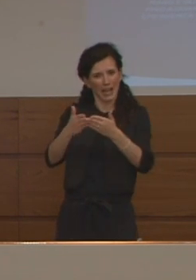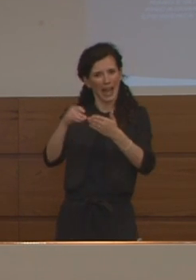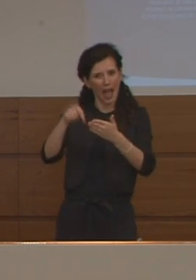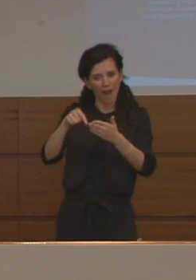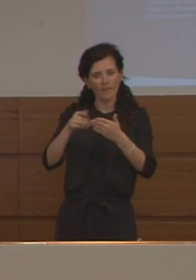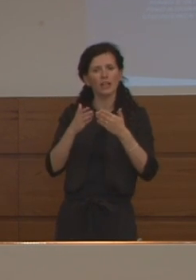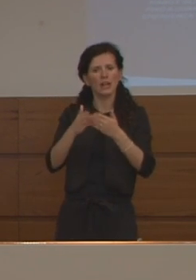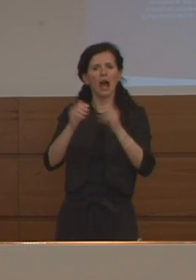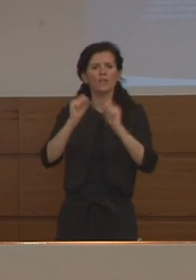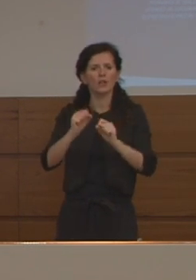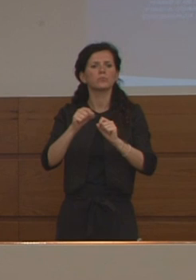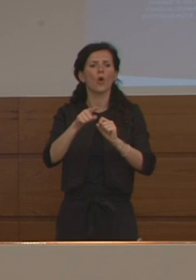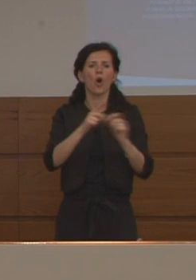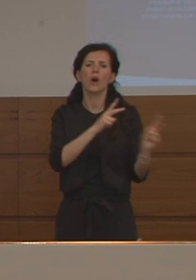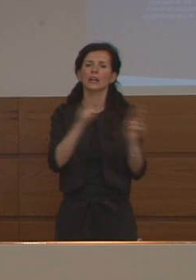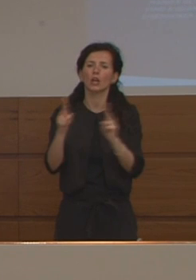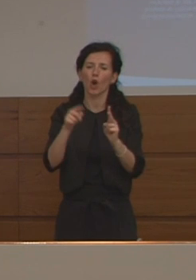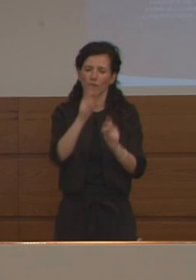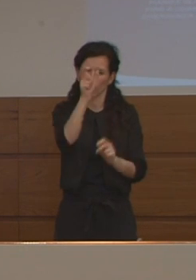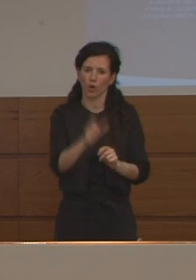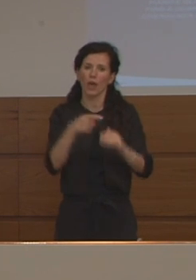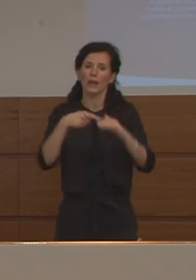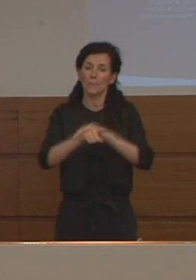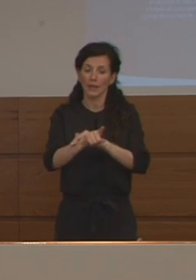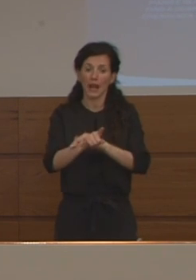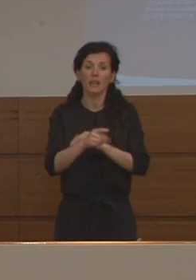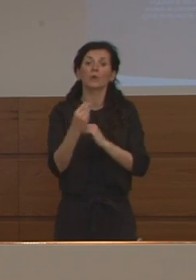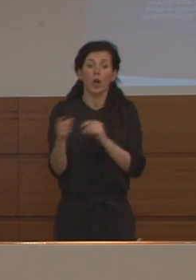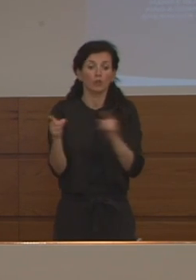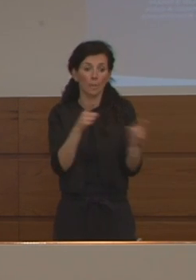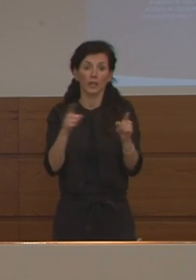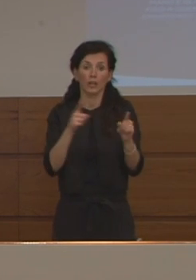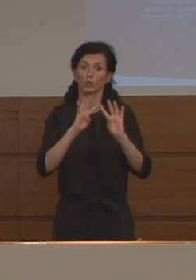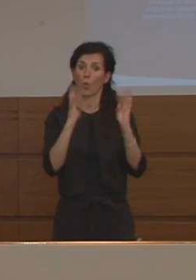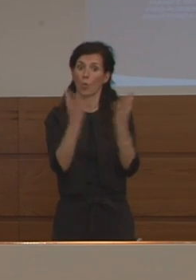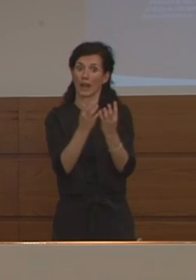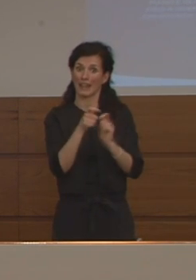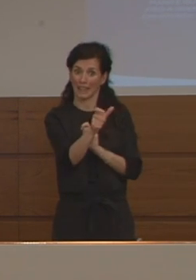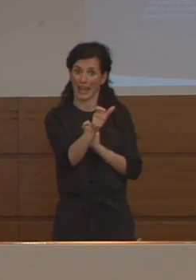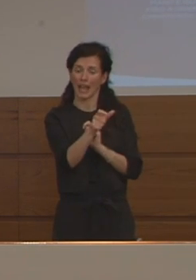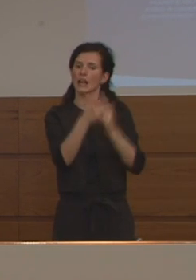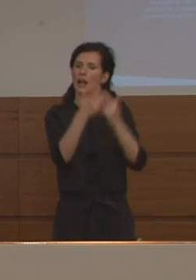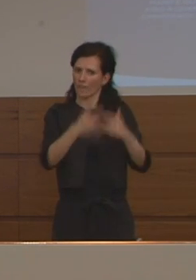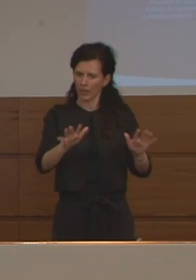migranti in attesa del periodo di quarantena. Terminato il periodo di quarantena, i migranti saranno gestiti secondo